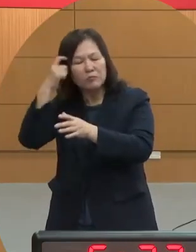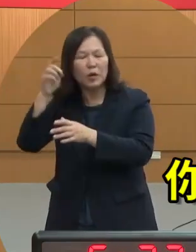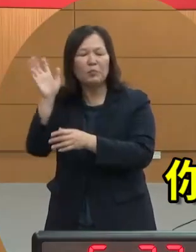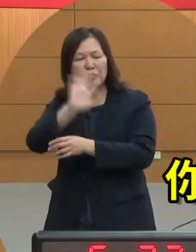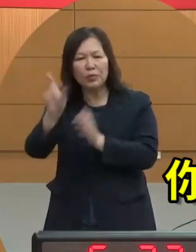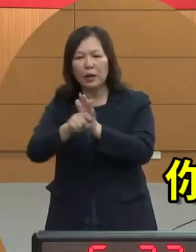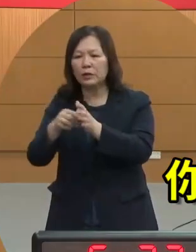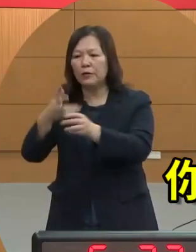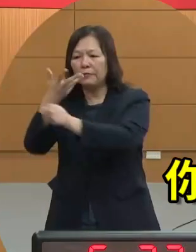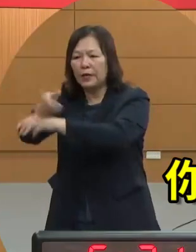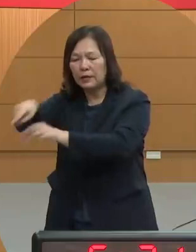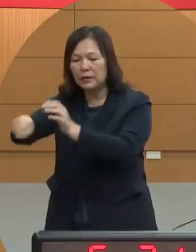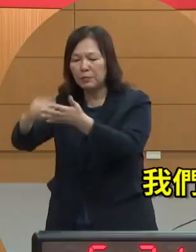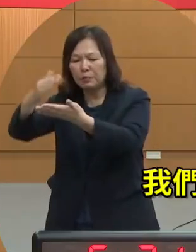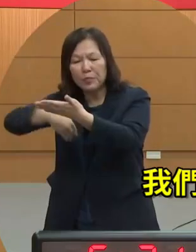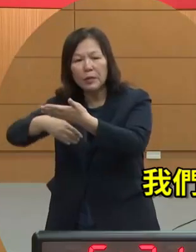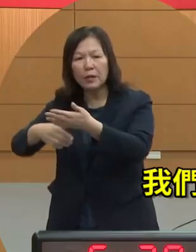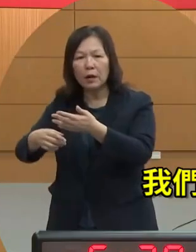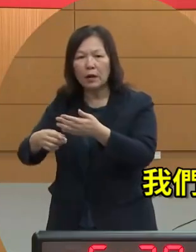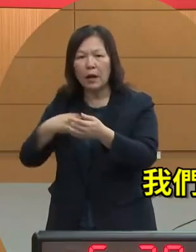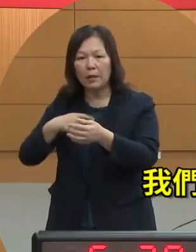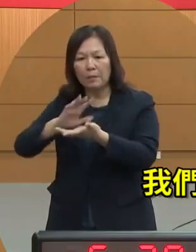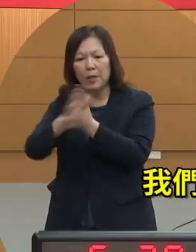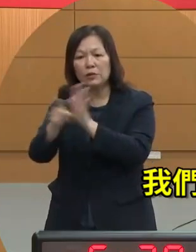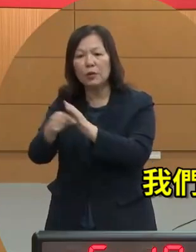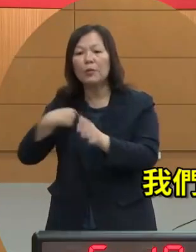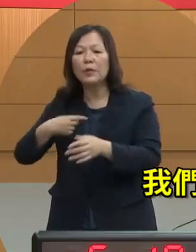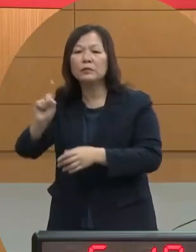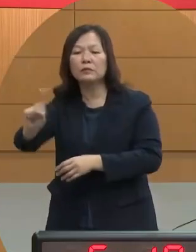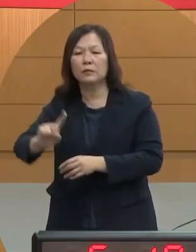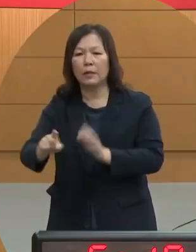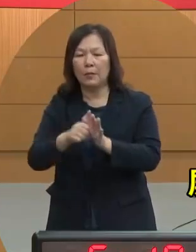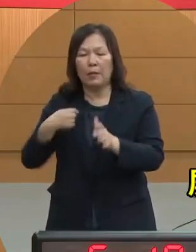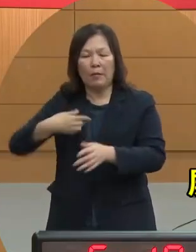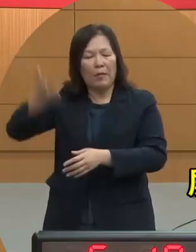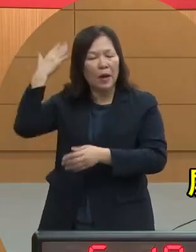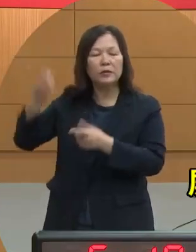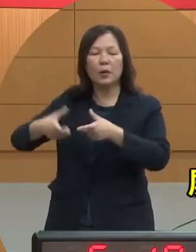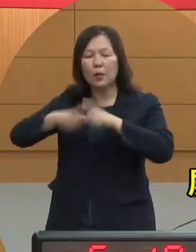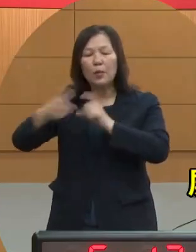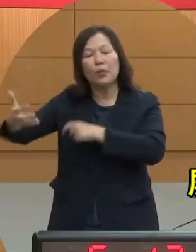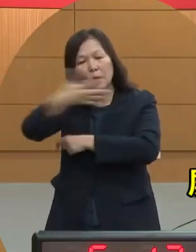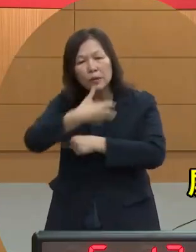你把屏南當什麼 我們不是過氣政客的回收站 屏南需要真正的人才